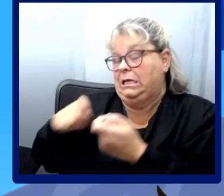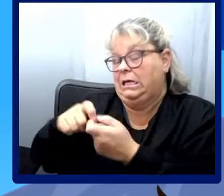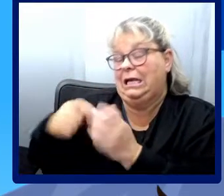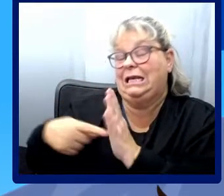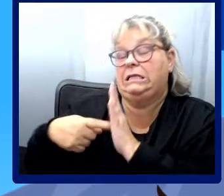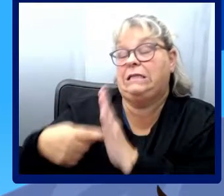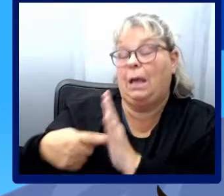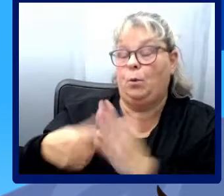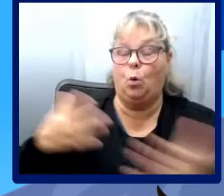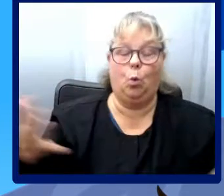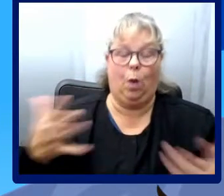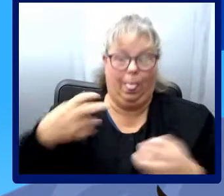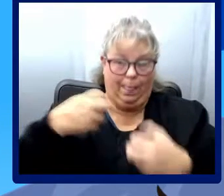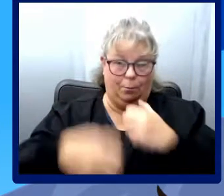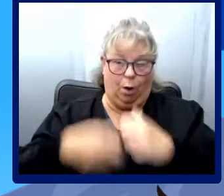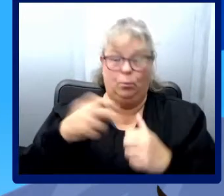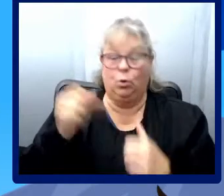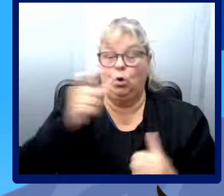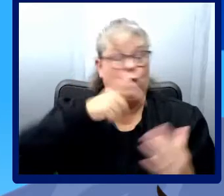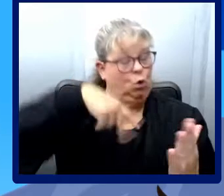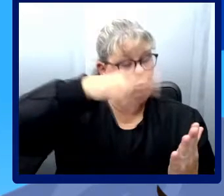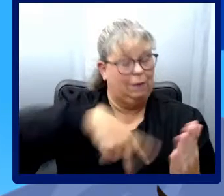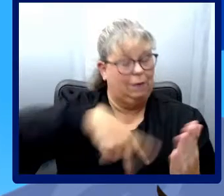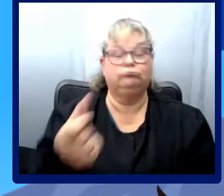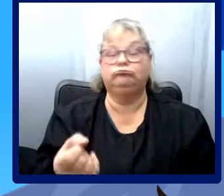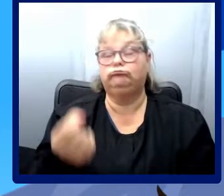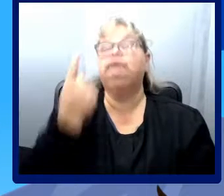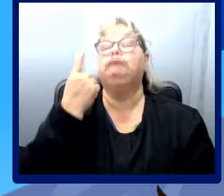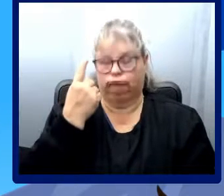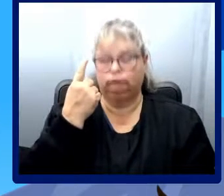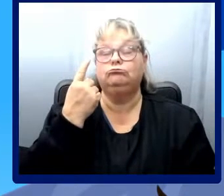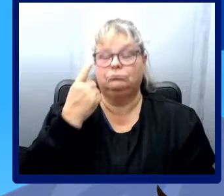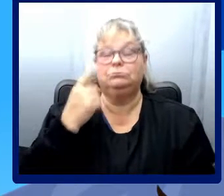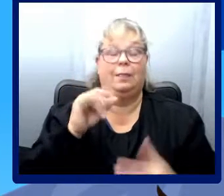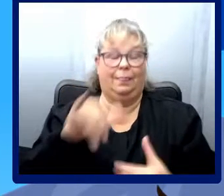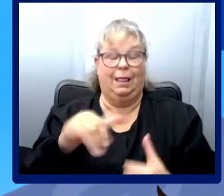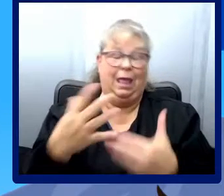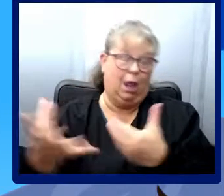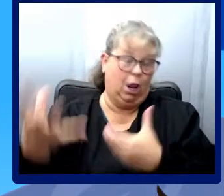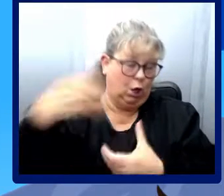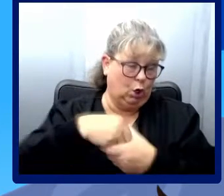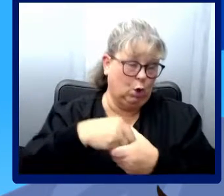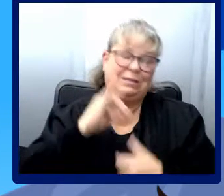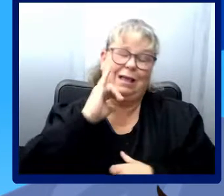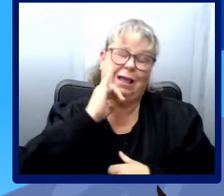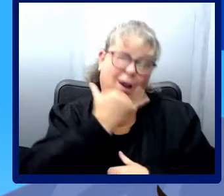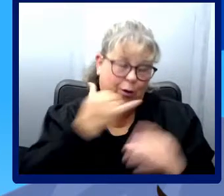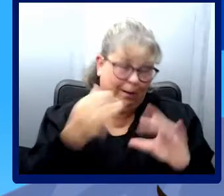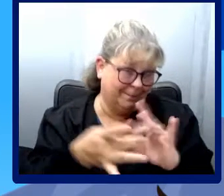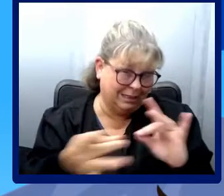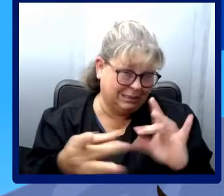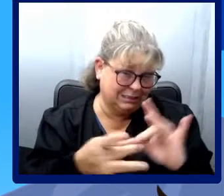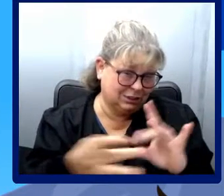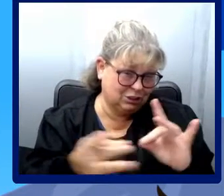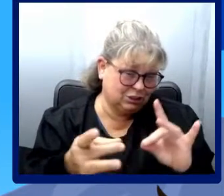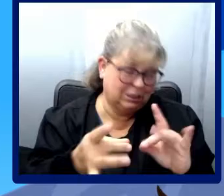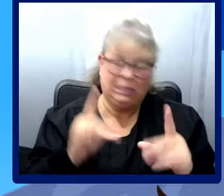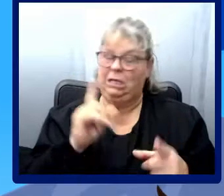con toda la información durante la resolución de problemas. El correo electrónico incluye el mensaje de error del fallo y los detalles sobre cada elemento del flujo